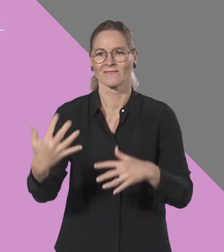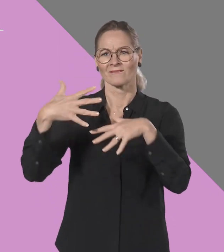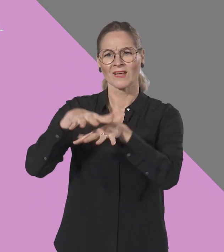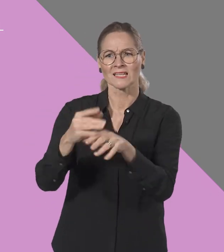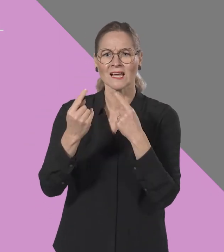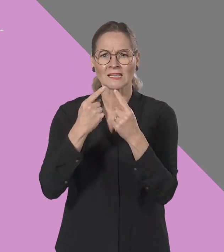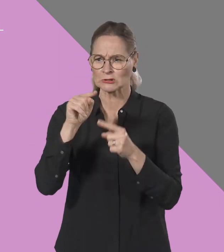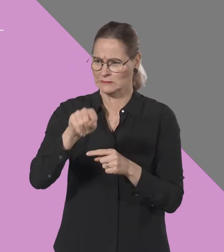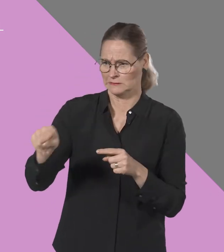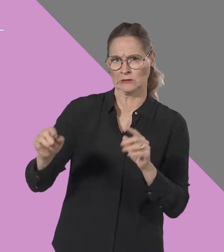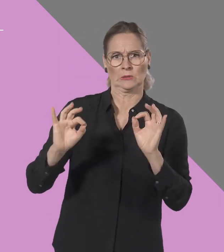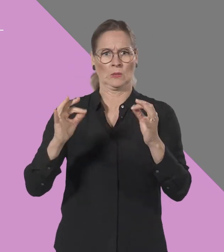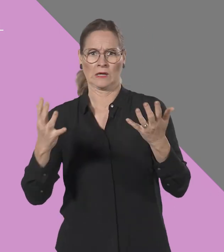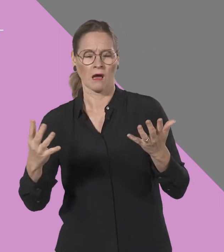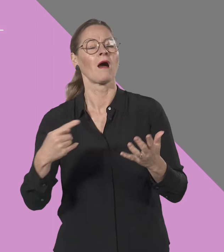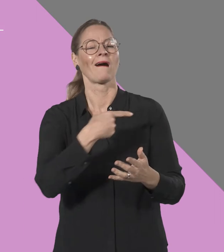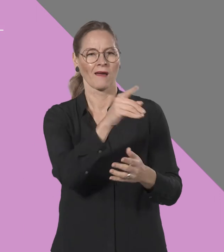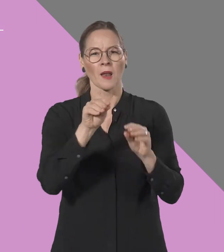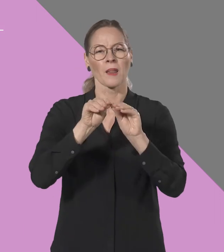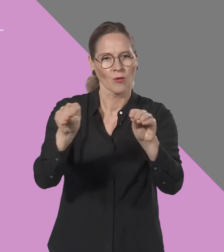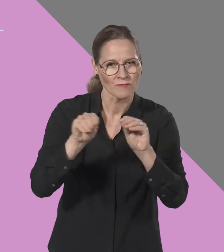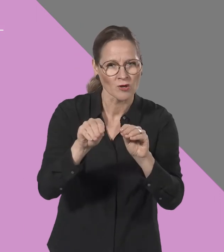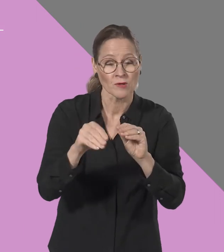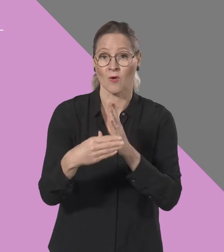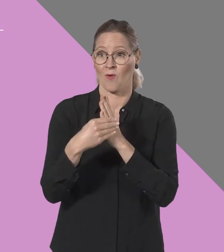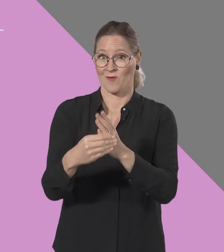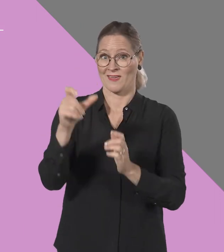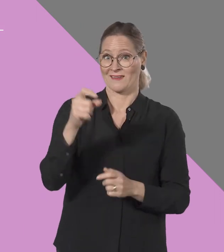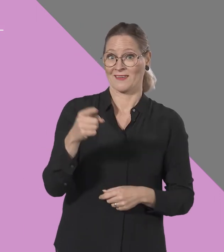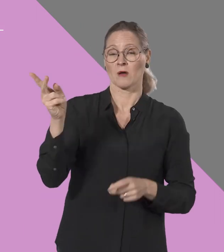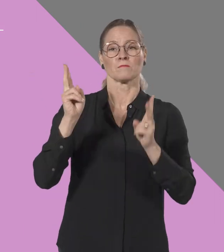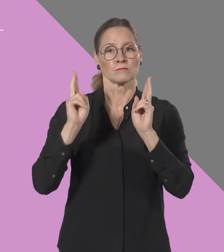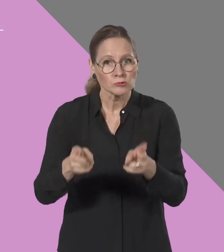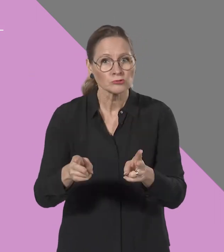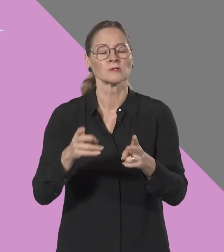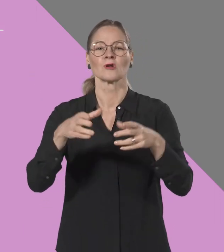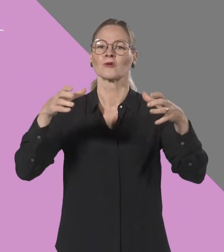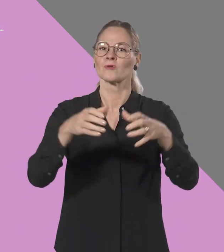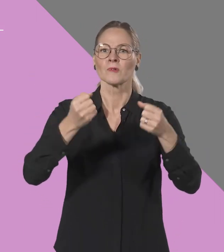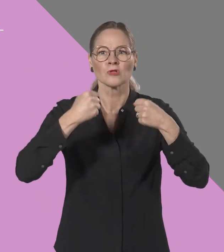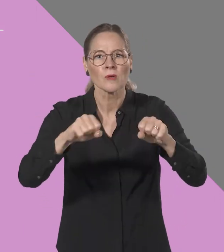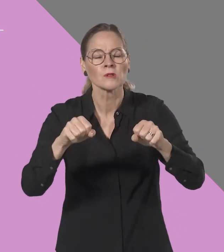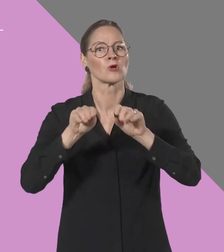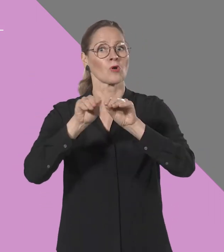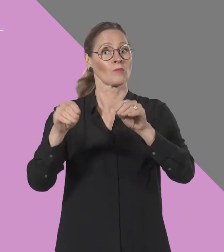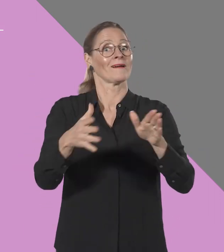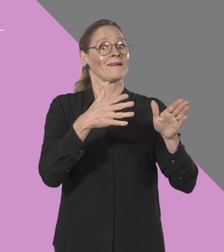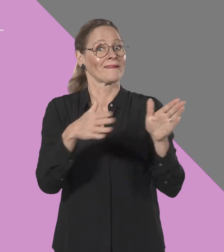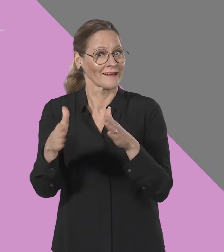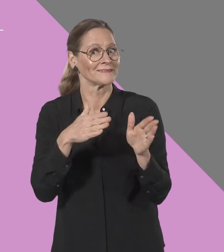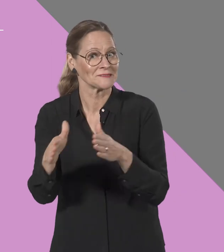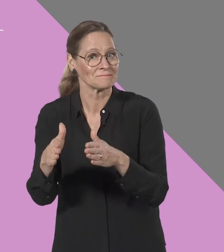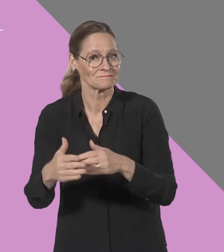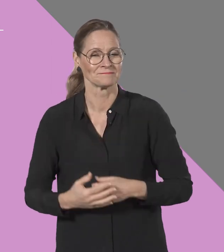ja verkkoasioinnissa ja järjestävät myös ryhmätoimintaa sekä koulutusta.